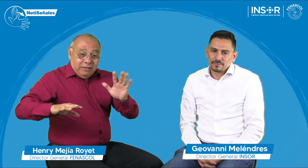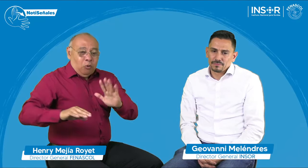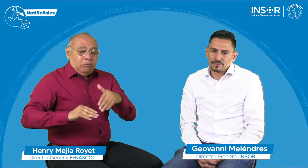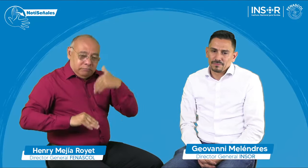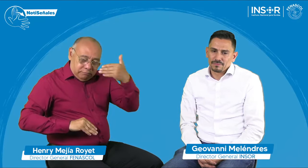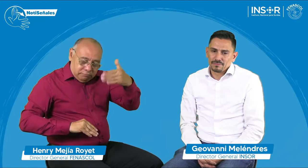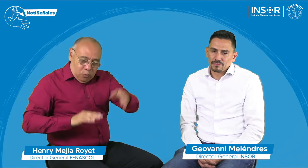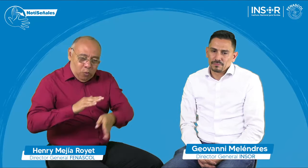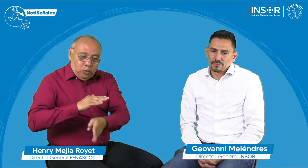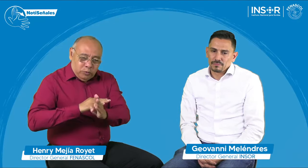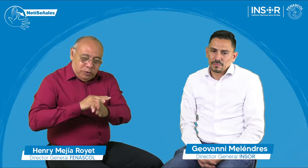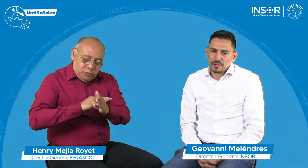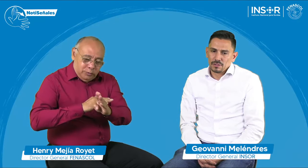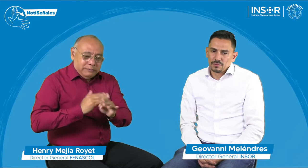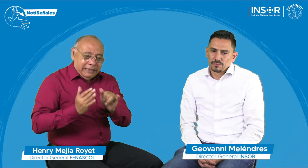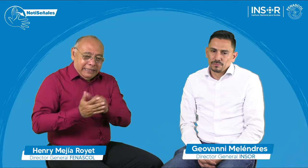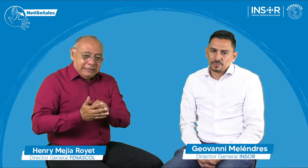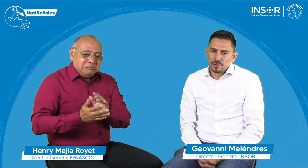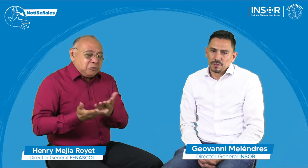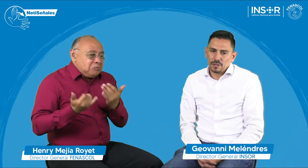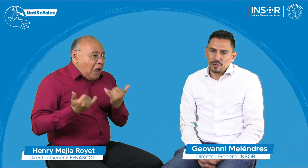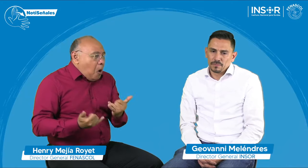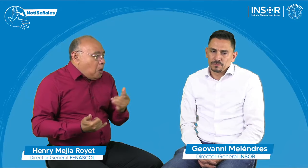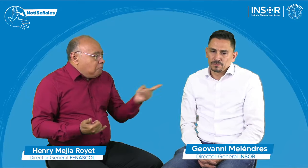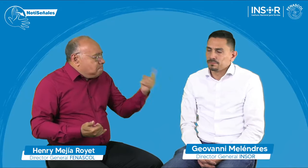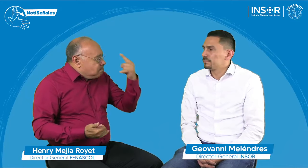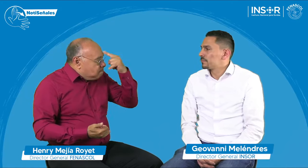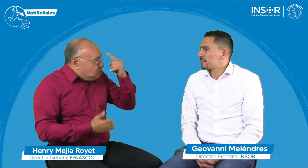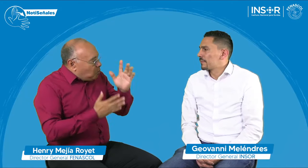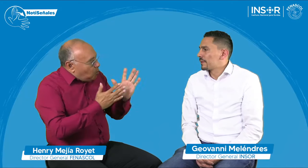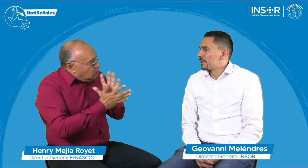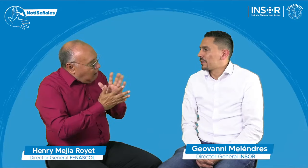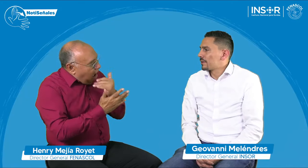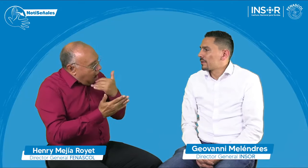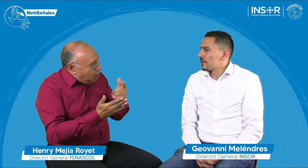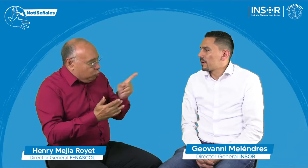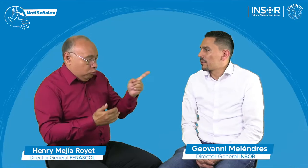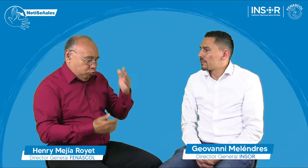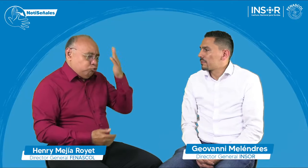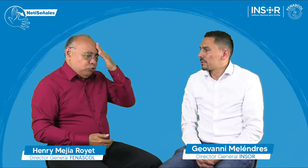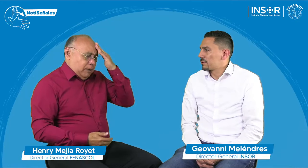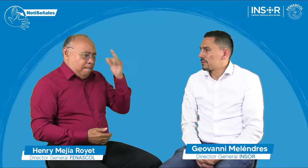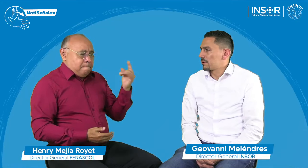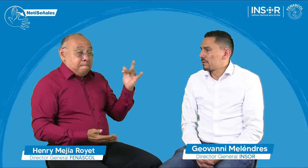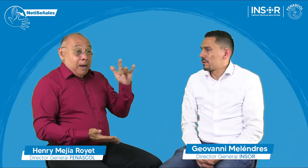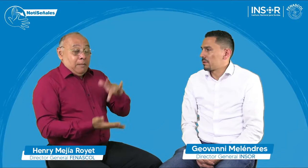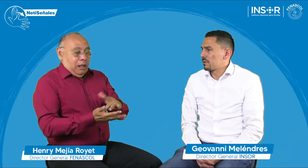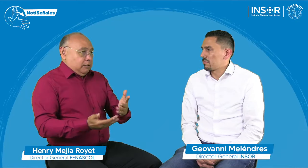personas en nuestro en vivo y